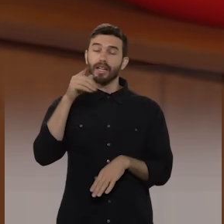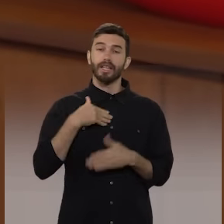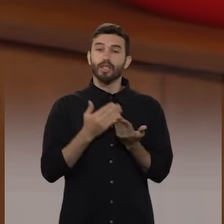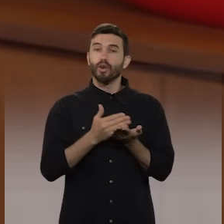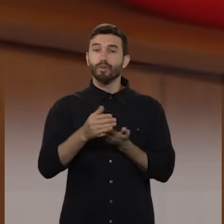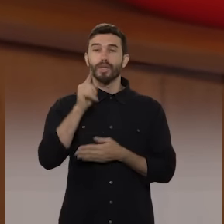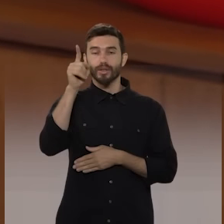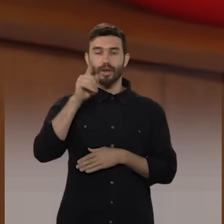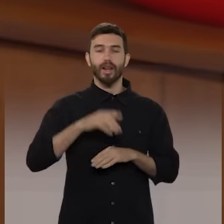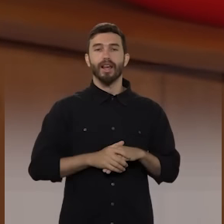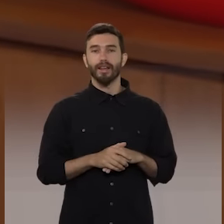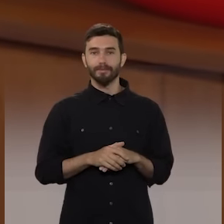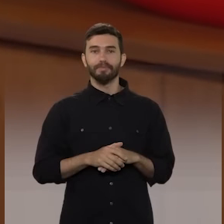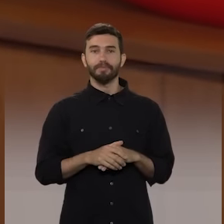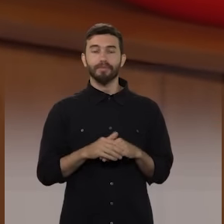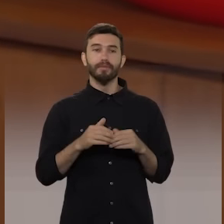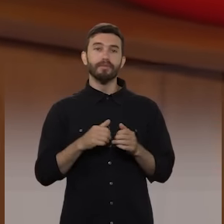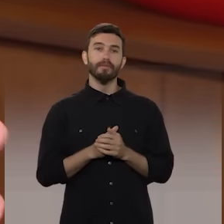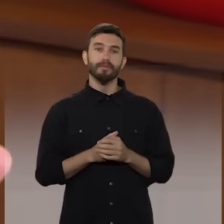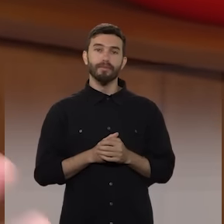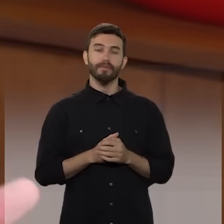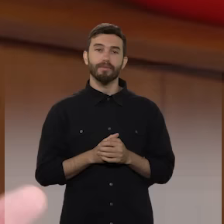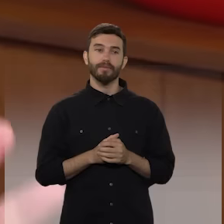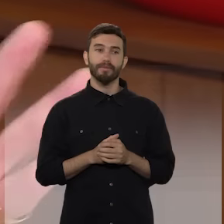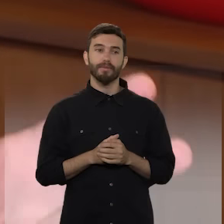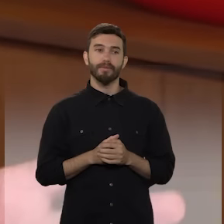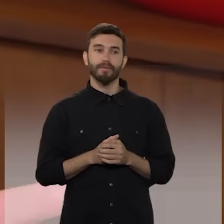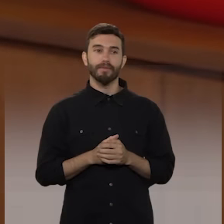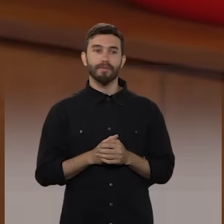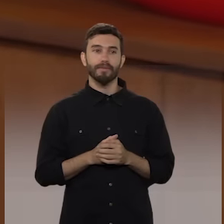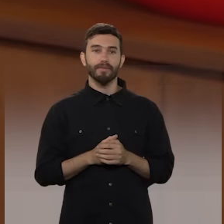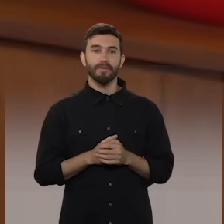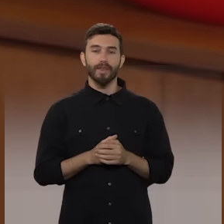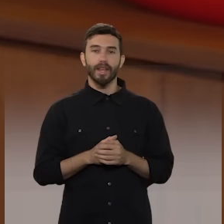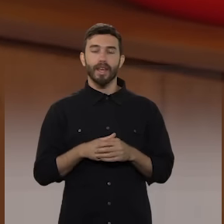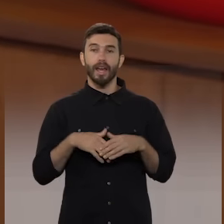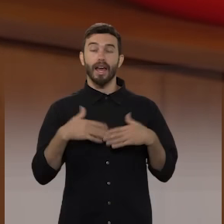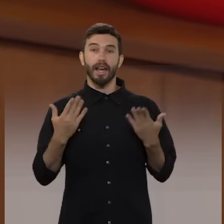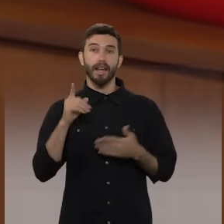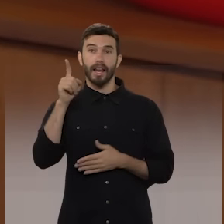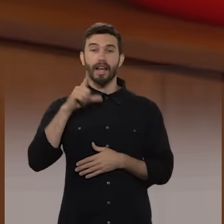em Barcarena, próximo a um smelter. Desculpe os termos técnicos, mas smelter é um produtor de